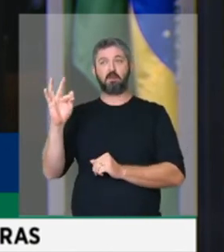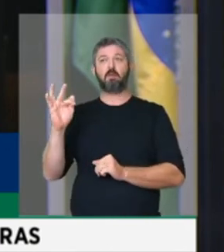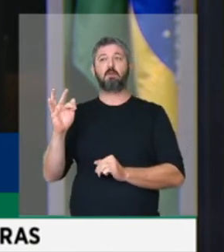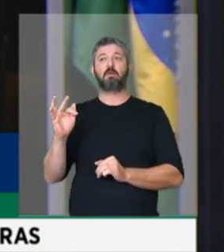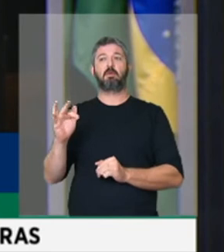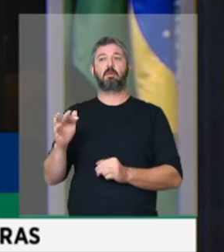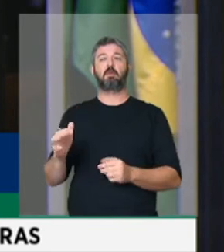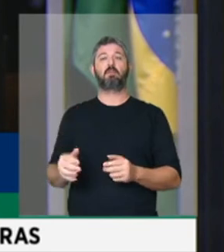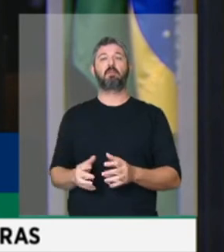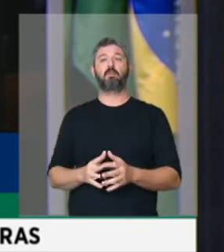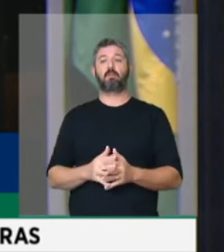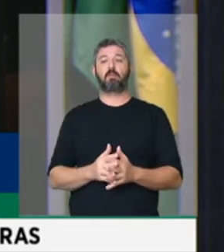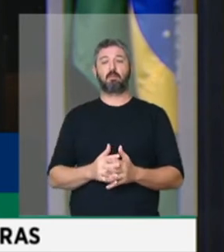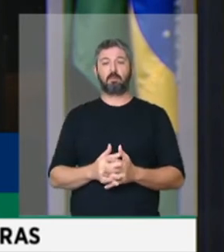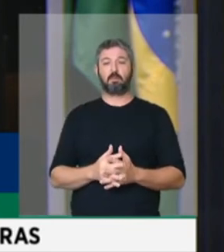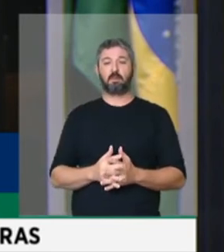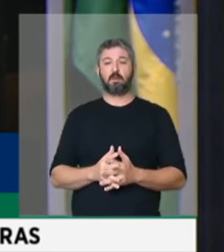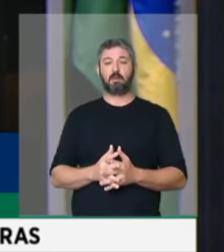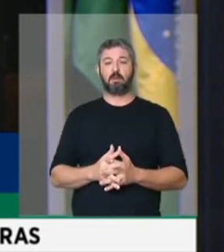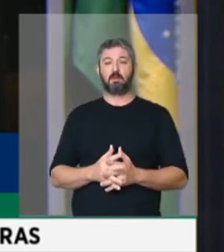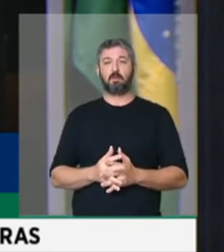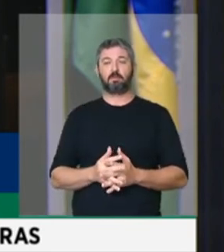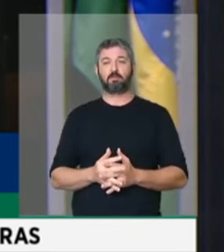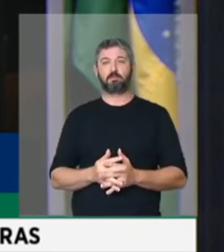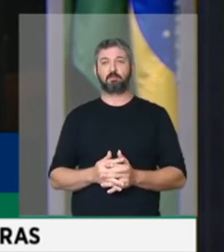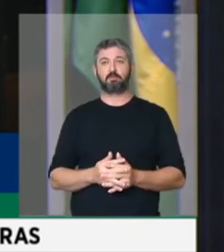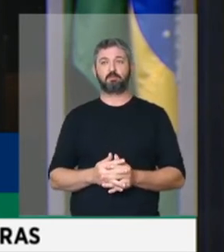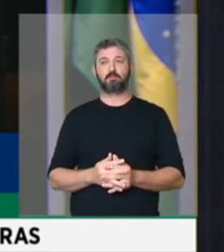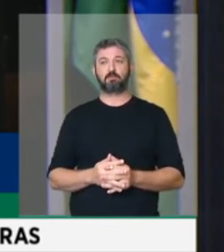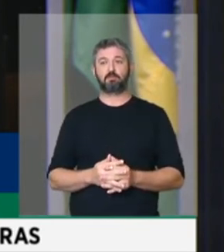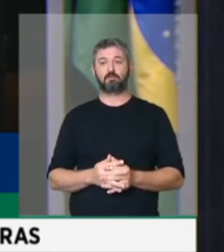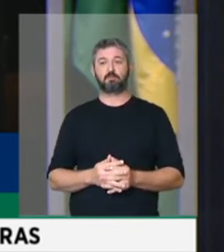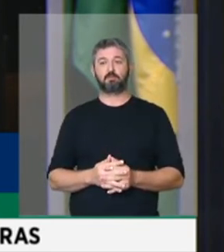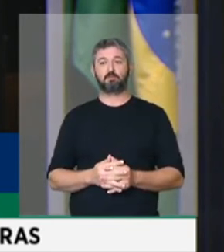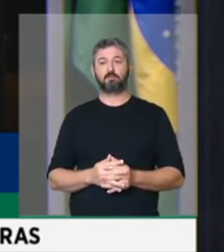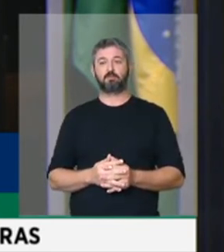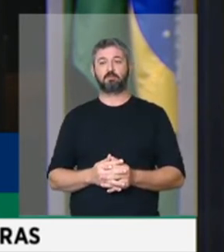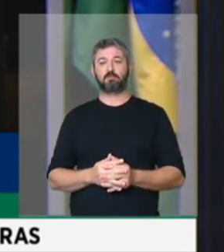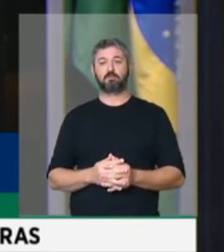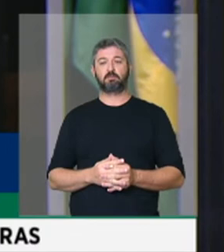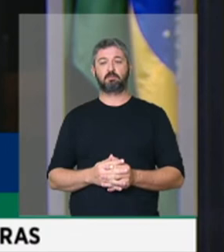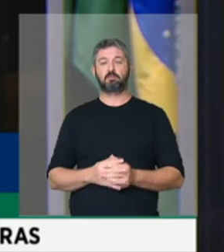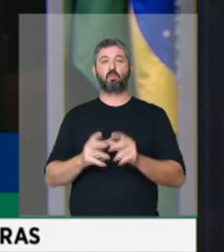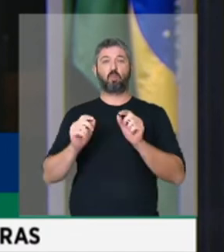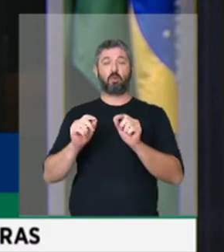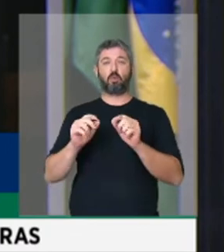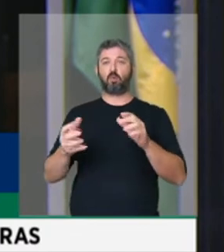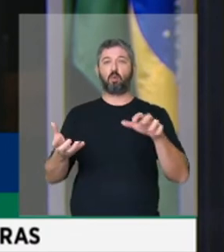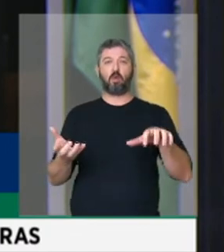TRIBUNAL FEDERAL NA AÇÃO DIRETA DE INCONSTITUCIONALIDADE DE NÚMERO 5.127 PELO QUAL CONGRESSISTAS NÃO